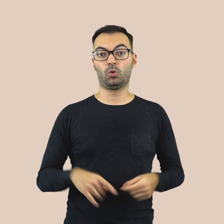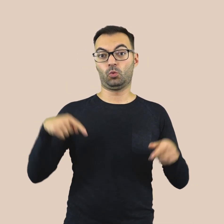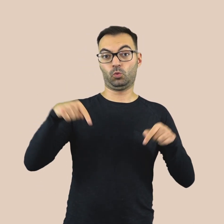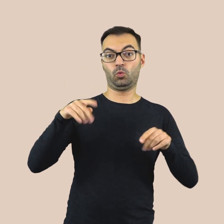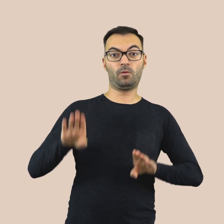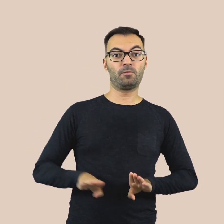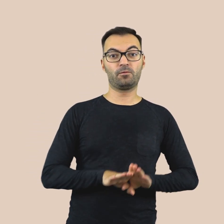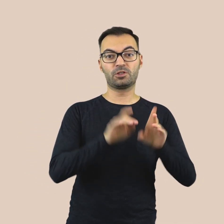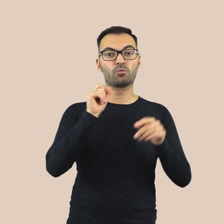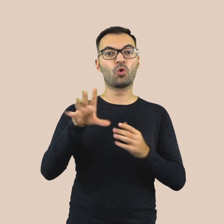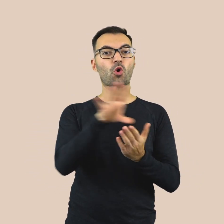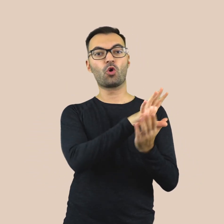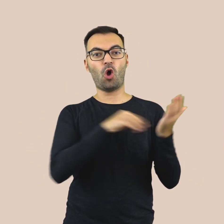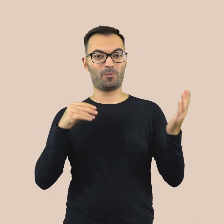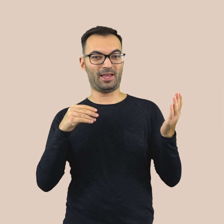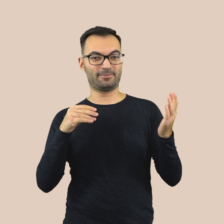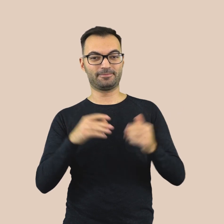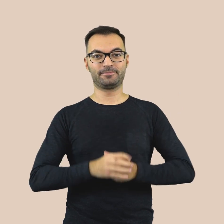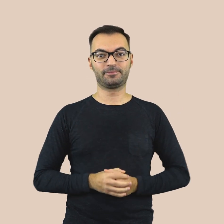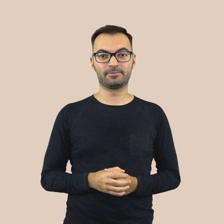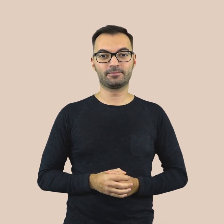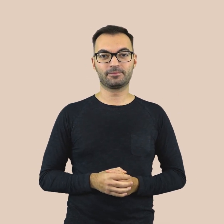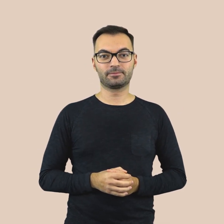Na wystawie prezentowana jest kopia kazalnicy z meczetu